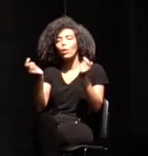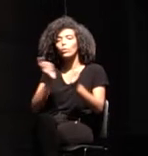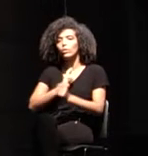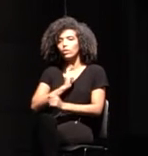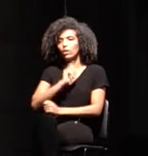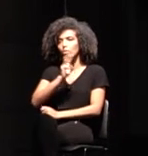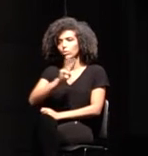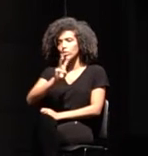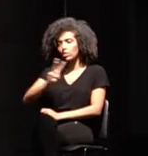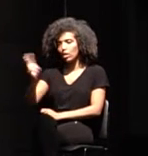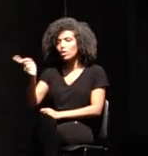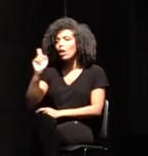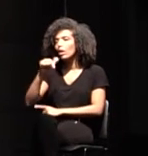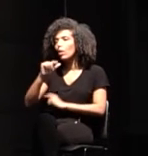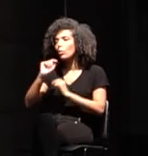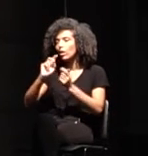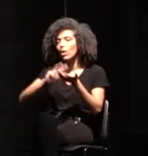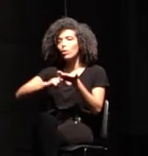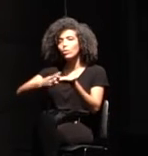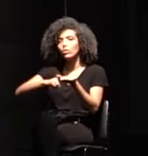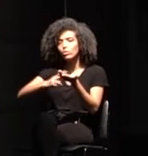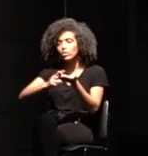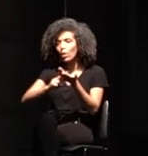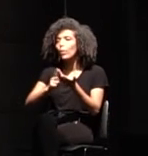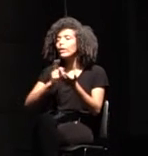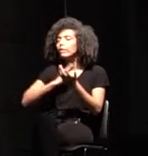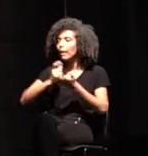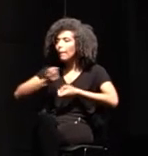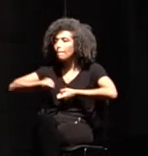uma tradução de um conjunto de cinco poemas de Storm De Hirsch